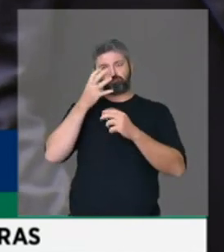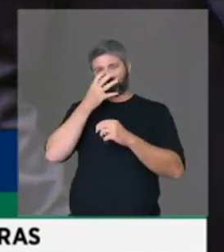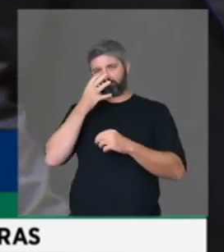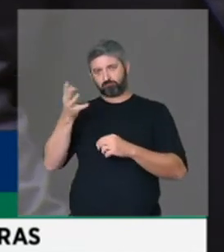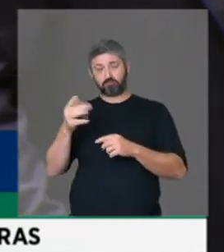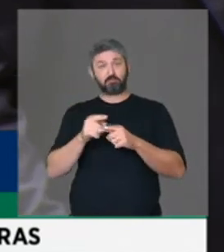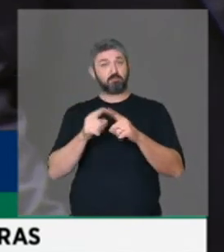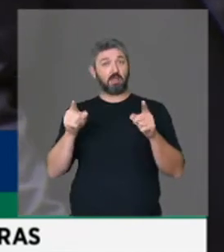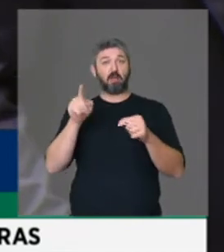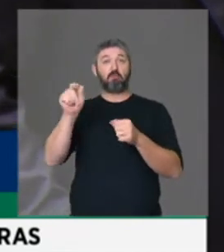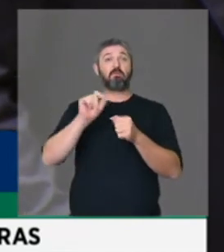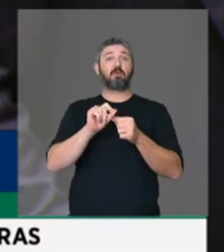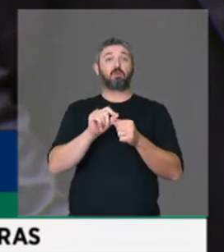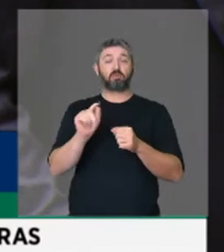MATÉRIA... PORQUE... O TEXTO... QUE FOI APRESENTADO